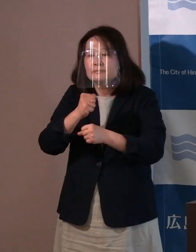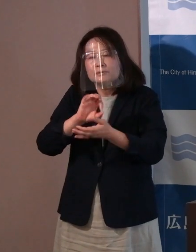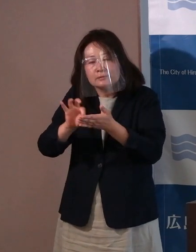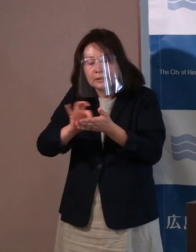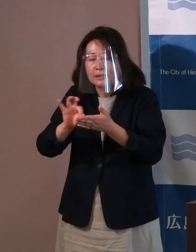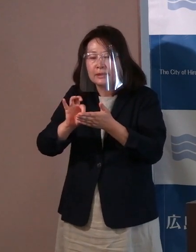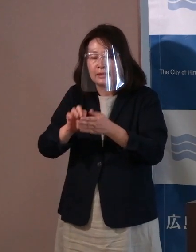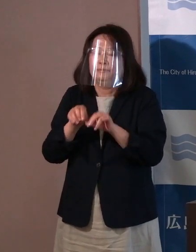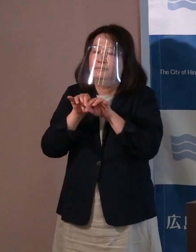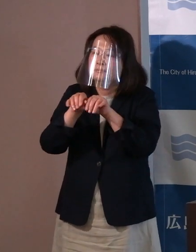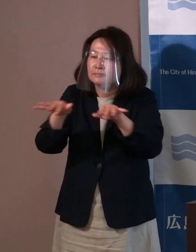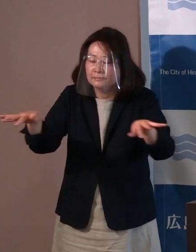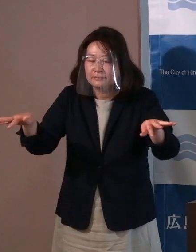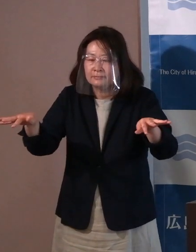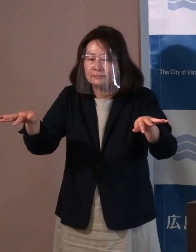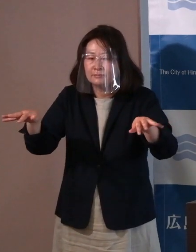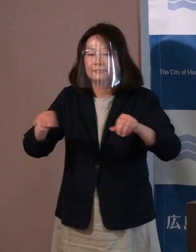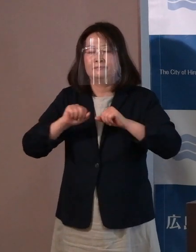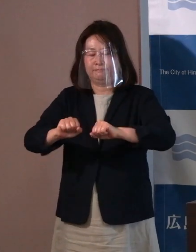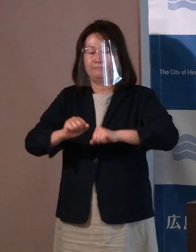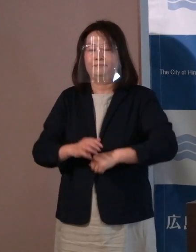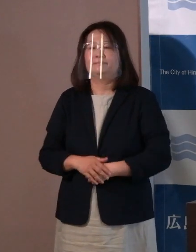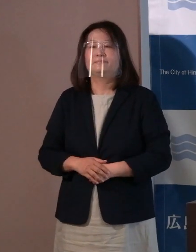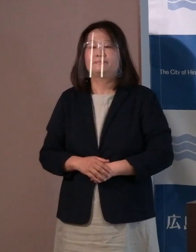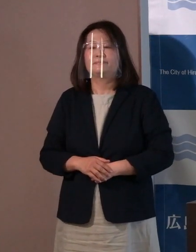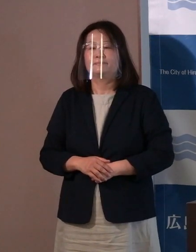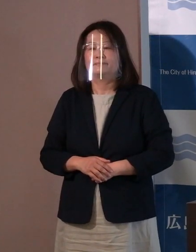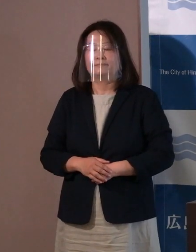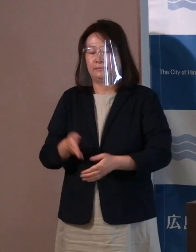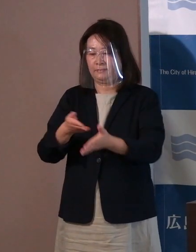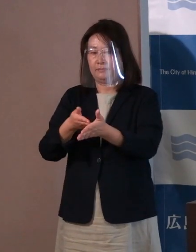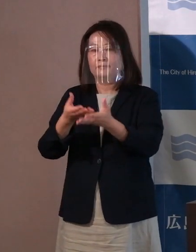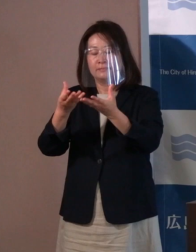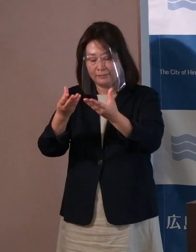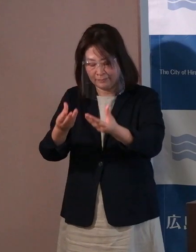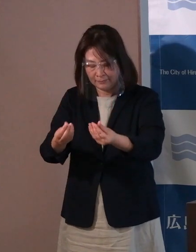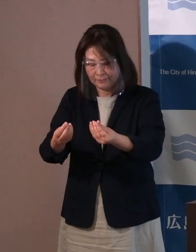拡散していくということにしております｡ 説明は以上です｡